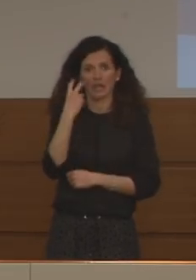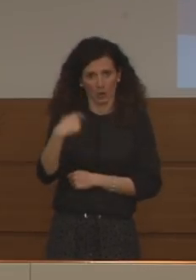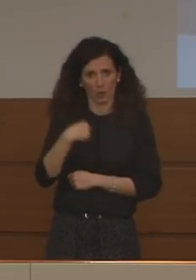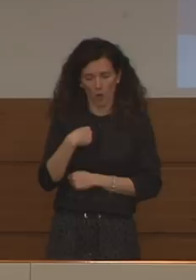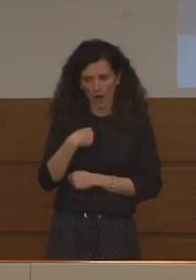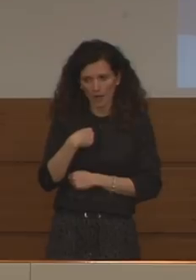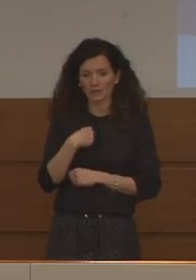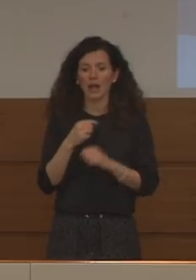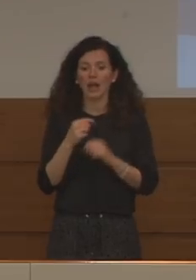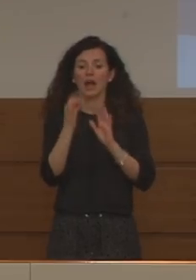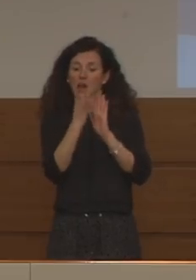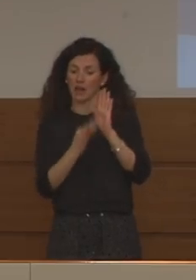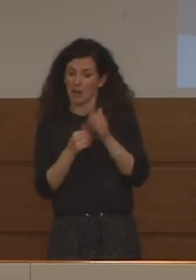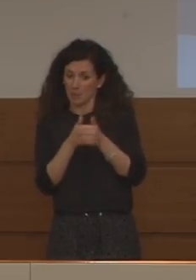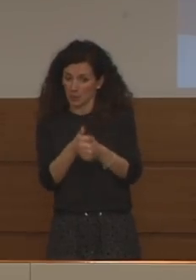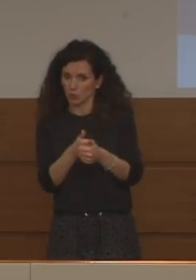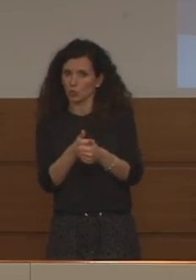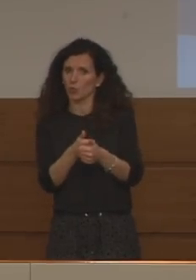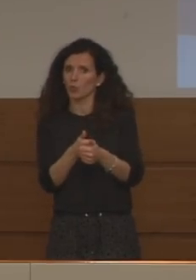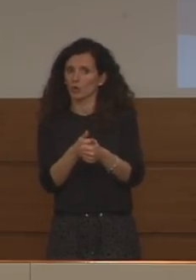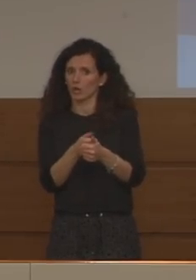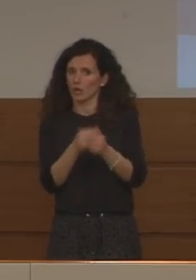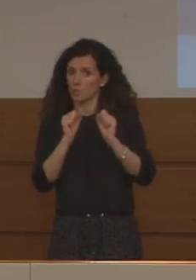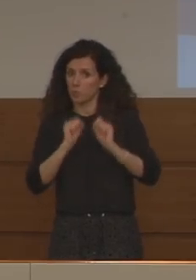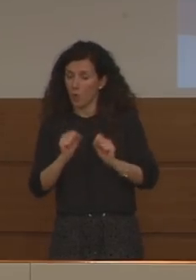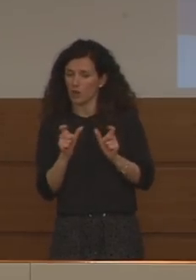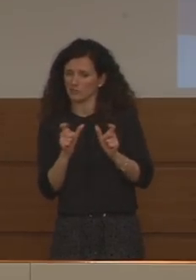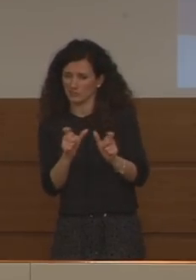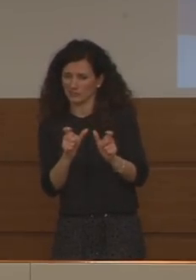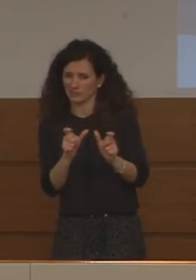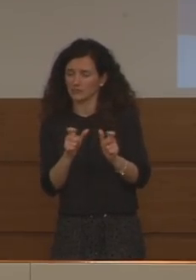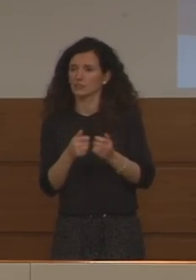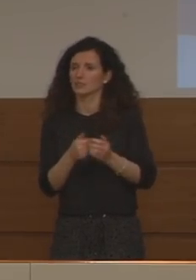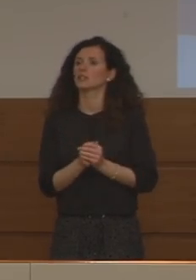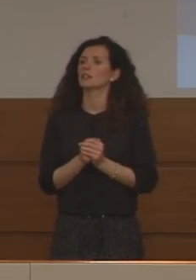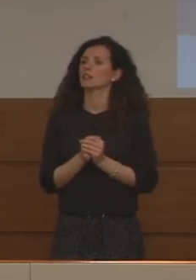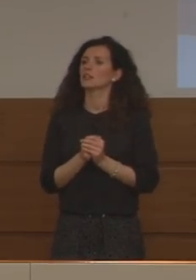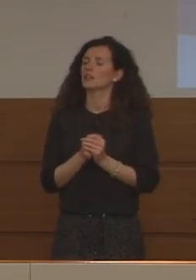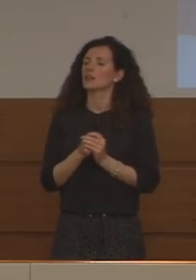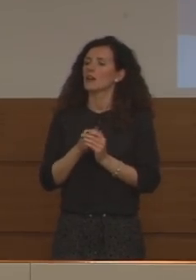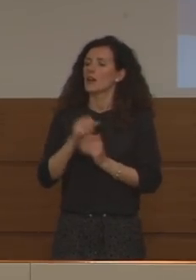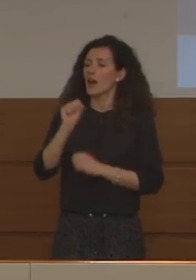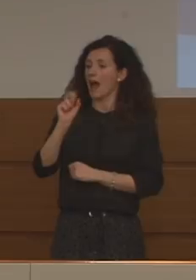un'ulteriore stretta e quanto questo ormai famigerato "Avigan" ci interesserà,